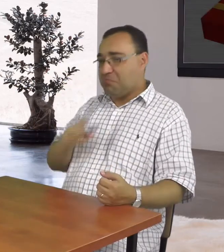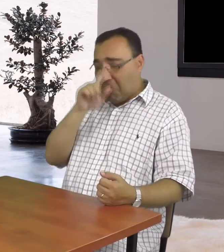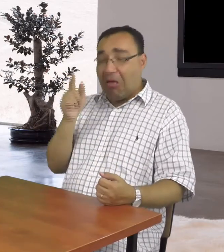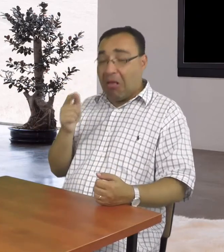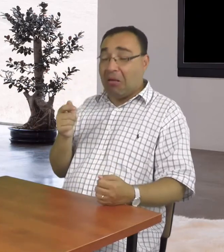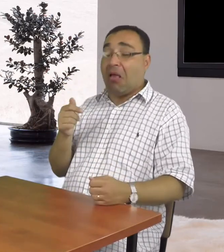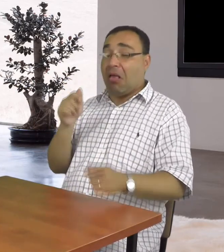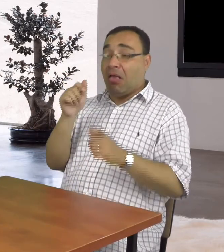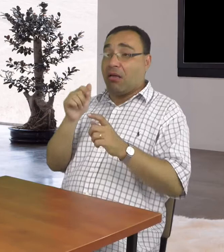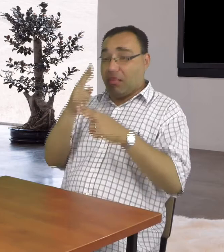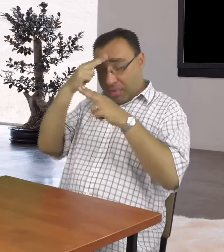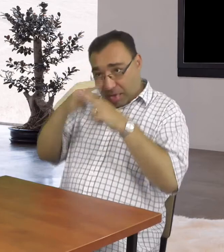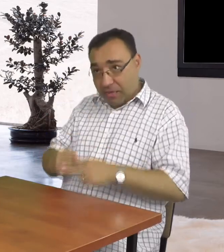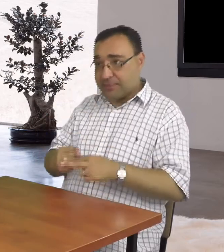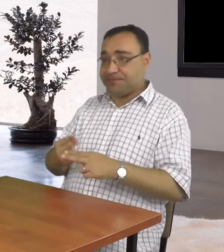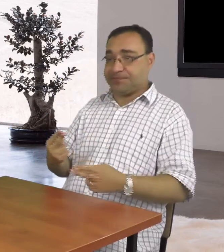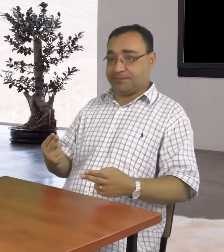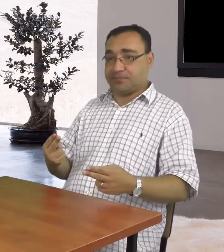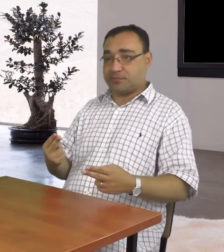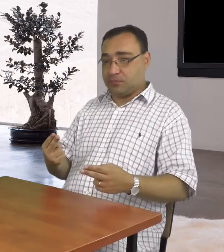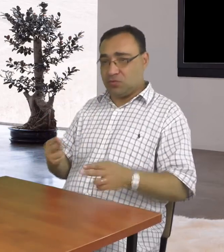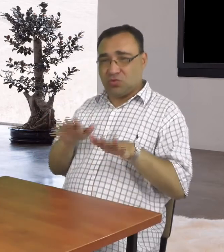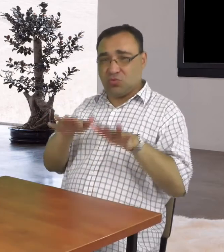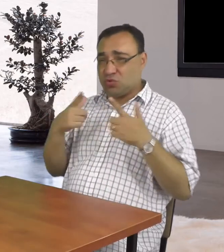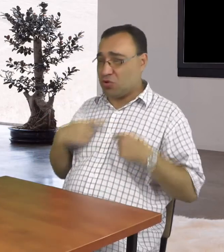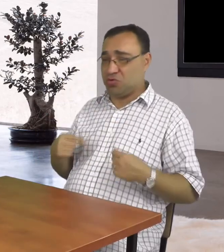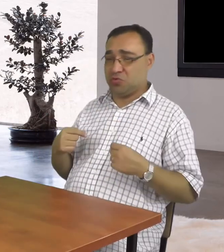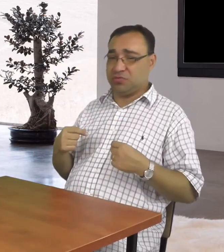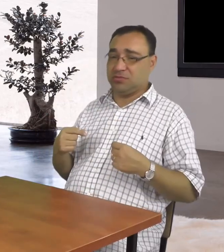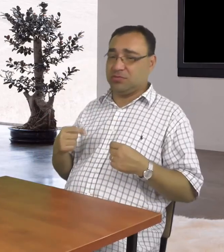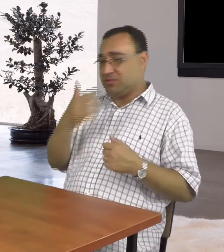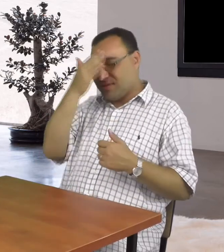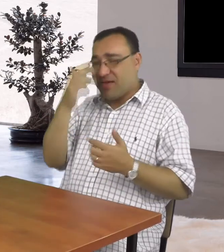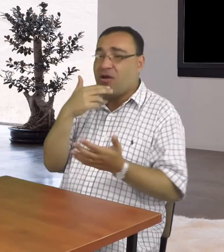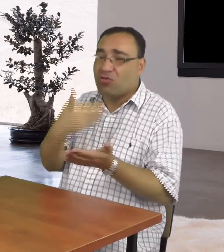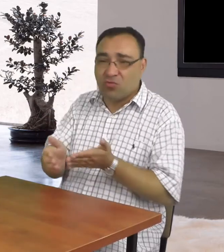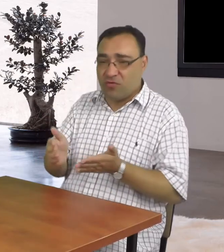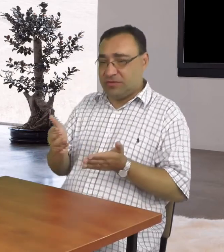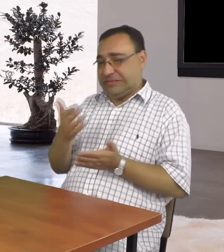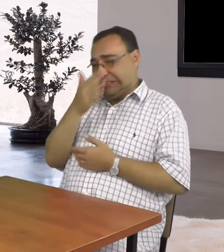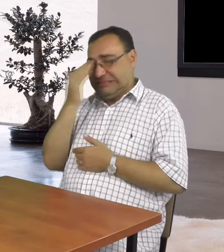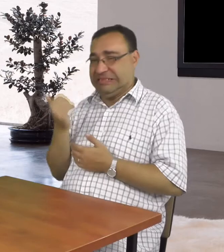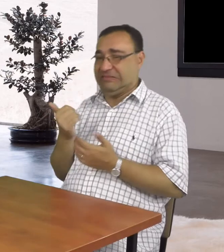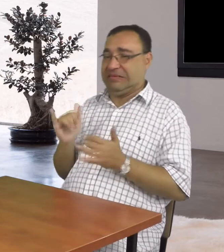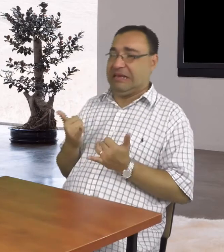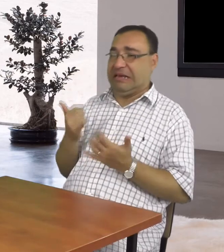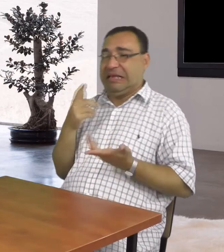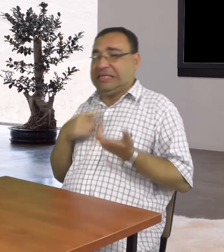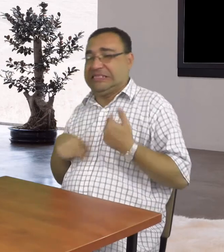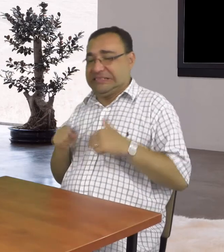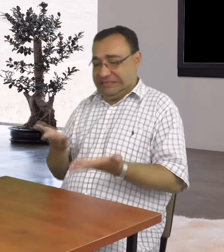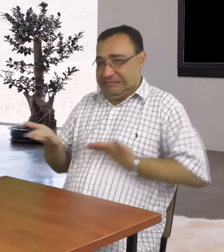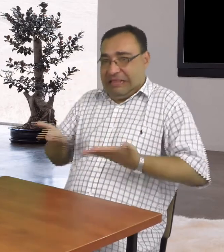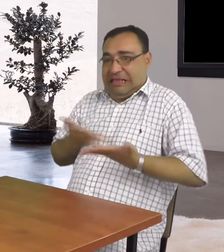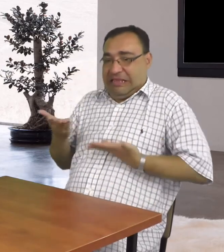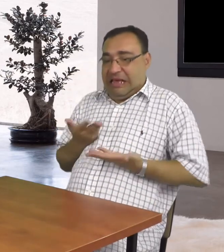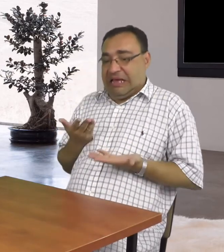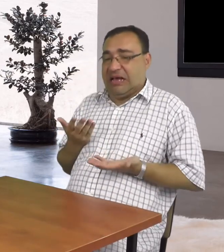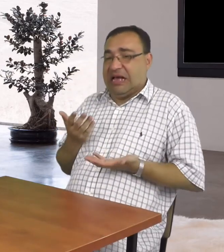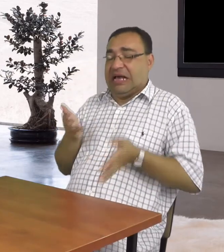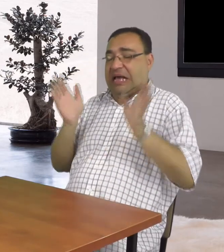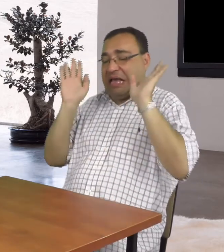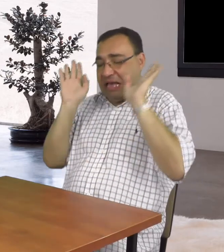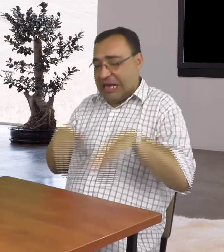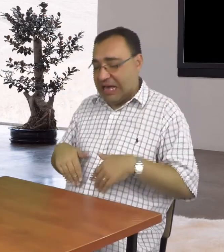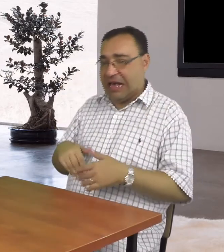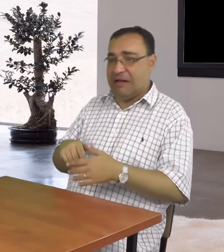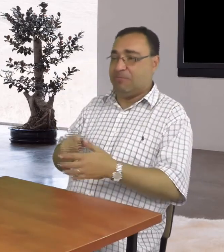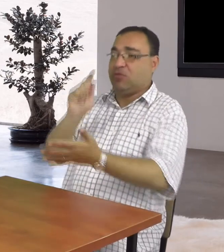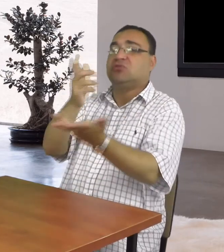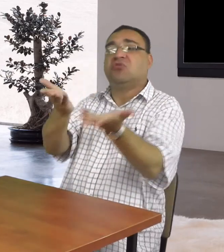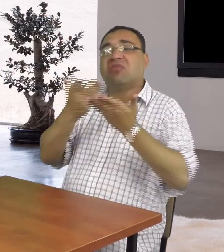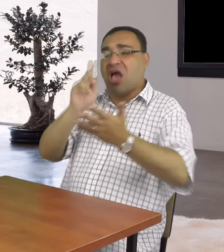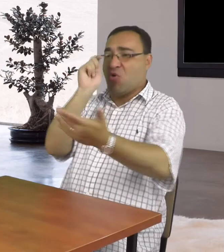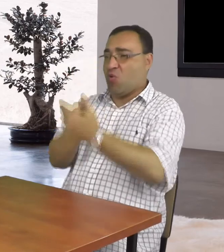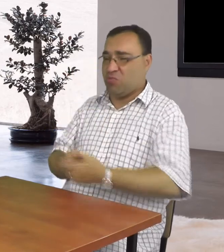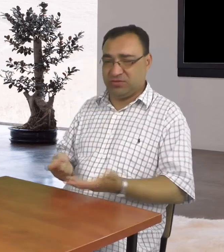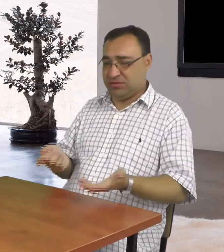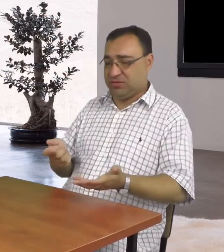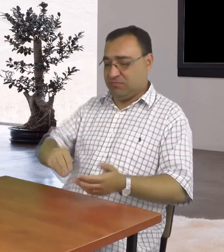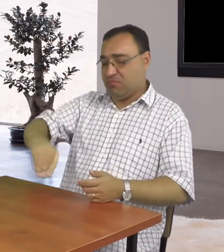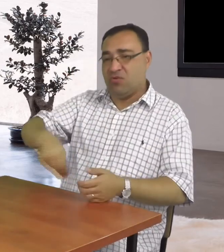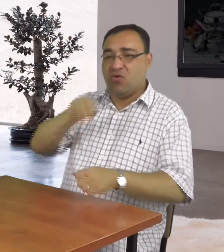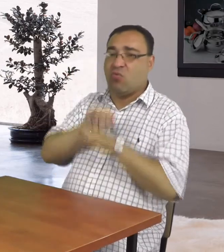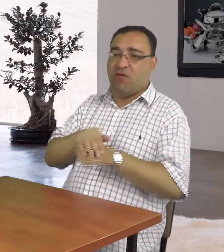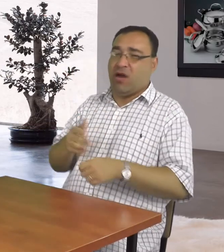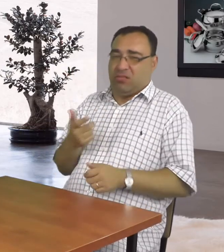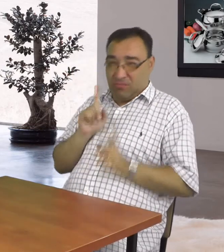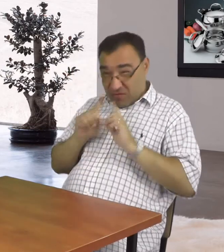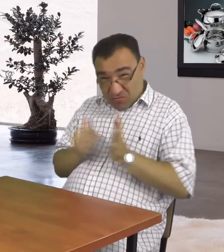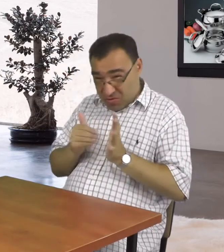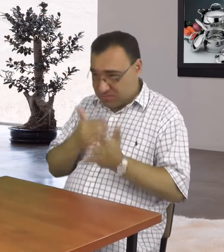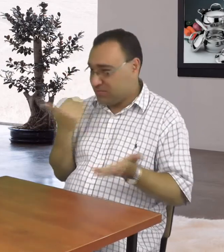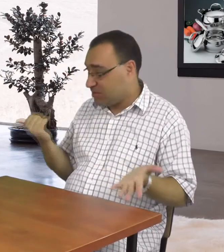I w rzeczywistości wykorzystując bardzo często brak asertywności, namawiają do zakupu towaru który nie jest do niczego potrzebny